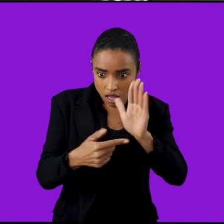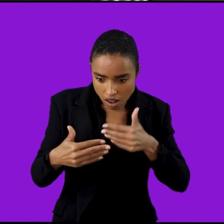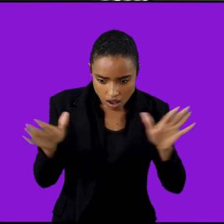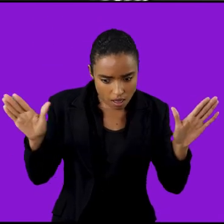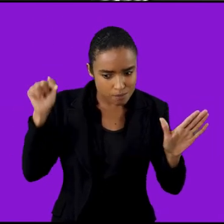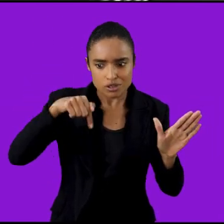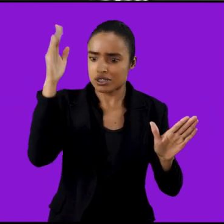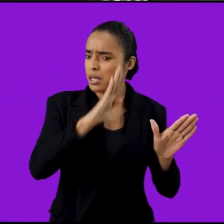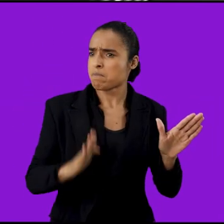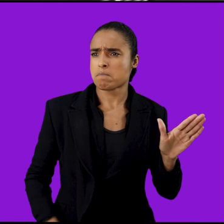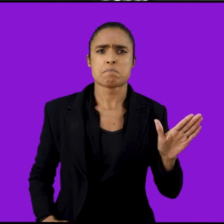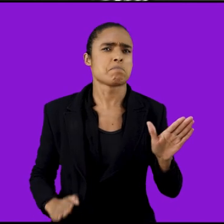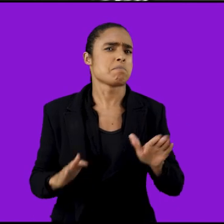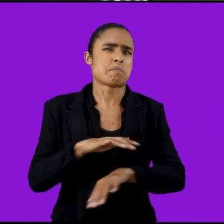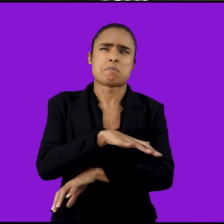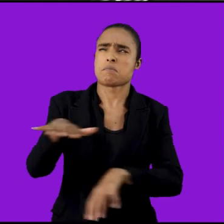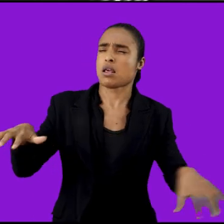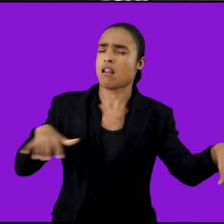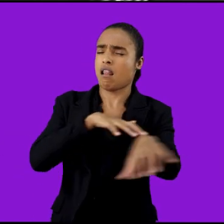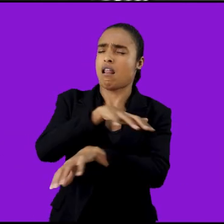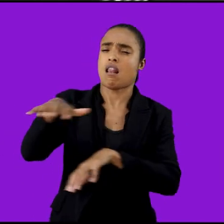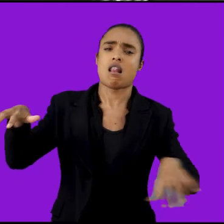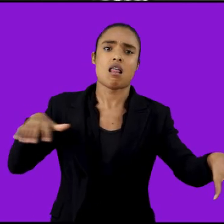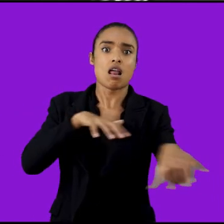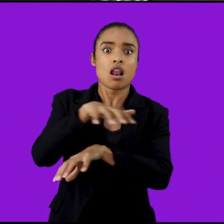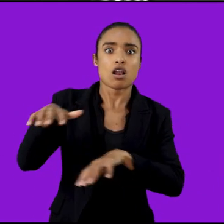for de fato destravada no Brasil Pô, ninguém segura